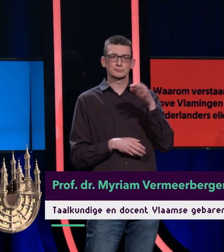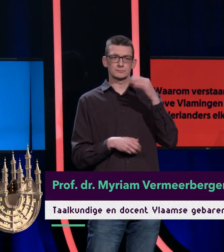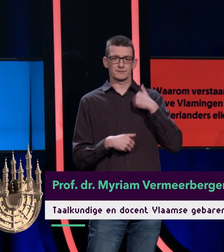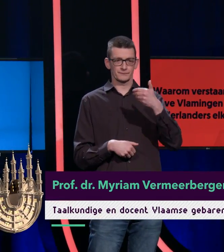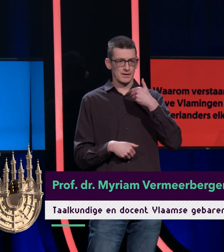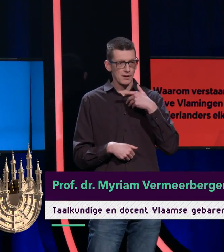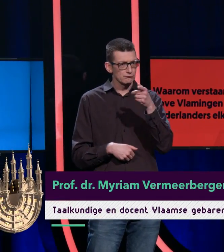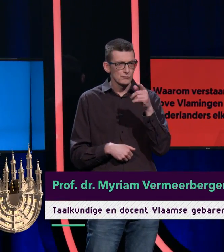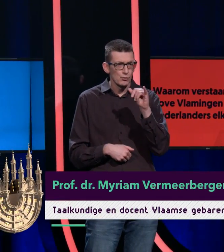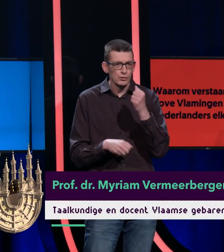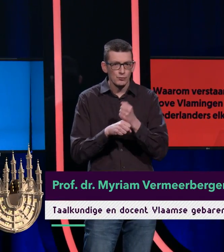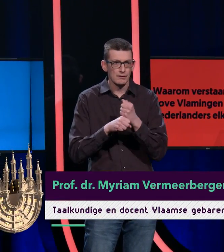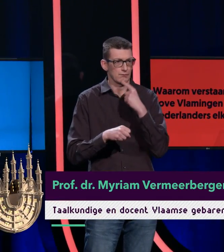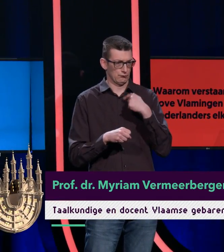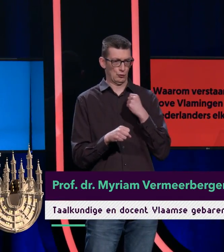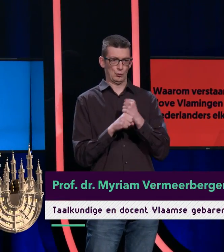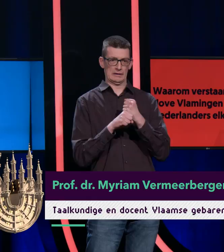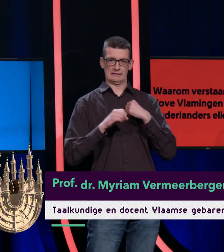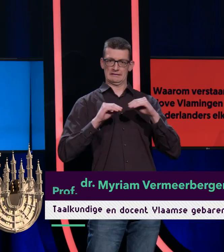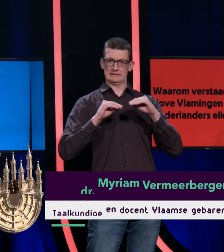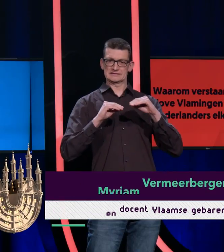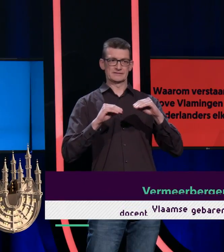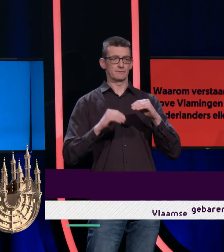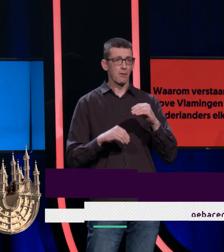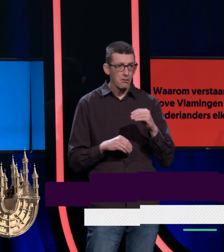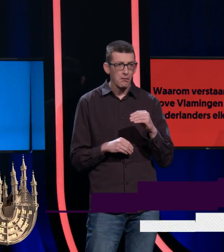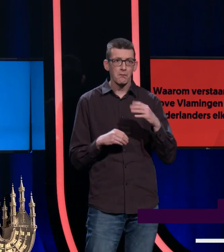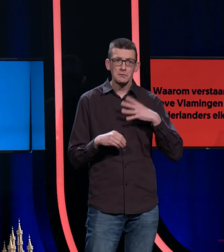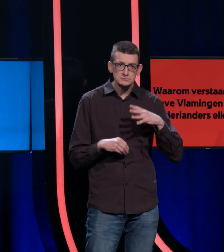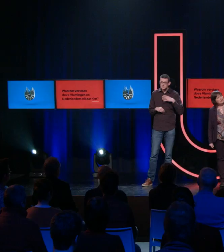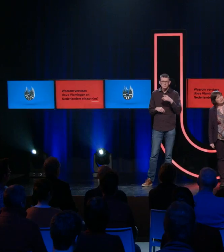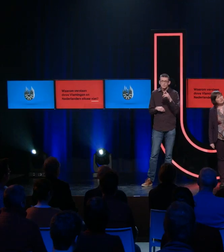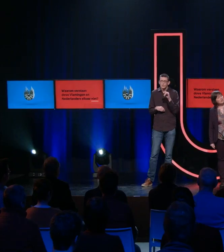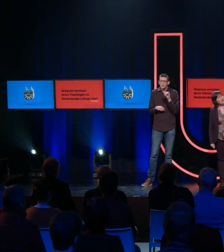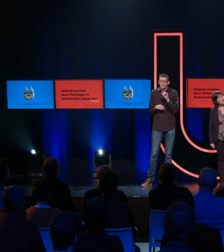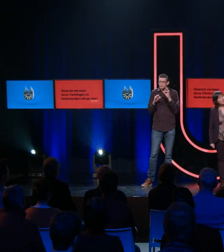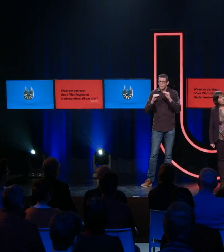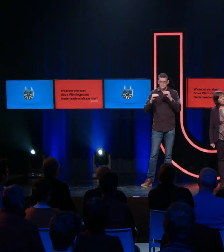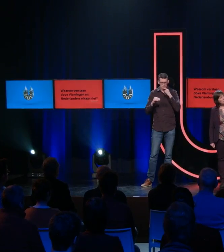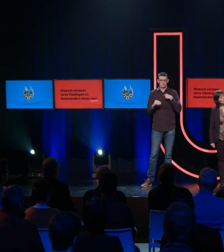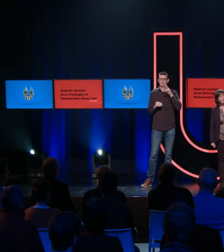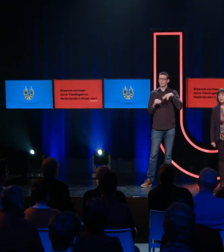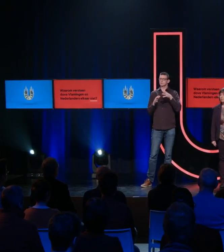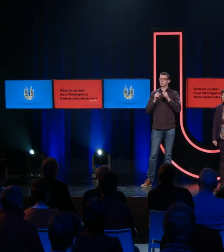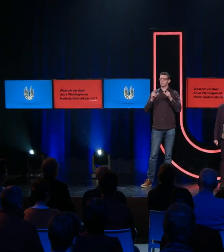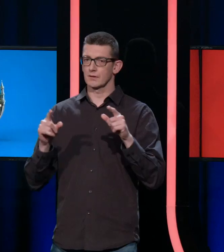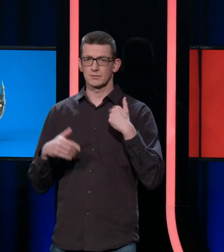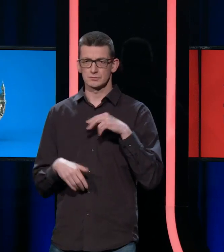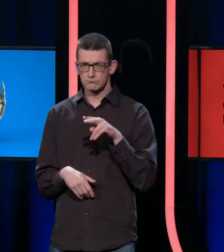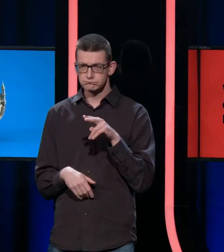dan gaat die conversatie vaak min of meer als volgt: Wat doe jij eigenlijk? Sta jij niet in het onderwijs? Ja, dat klopt.